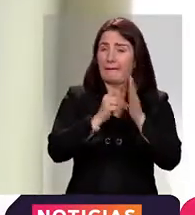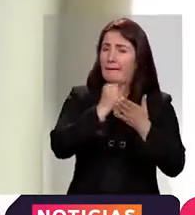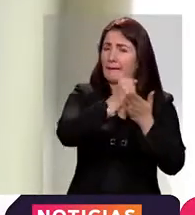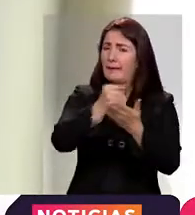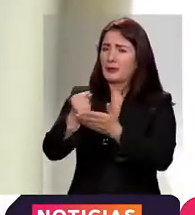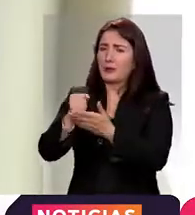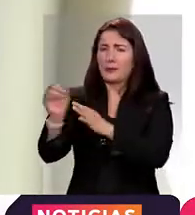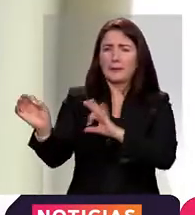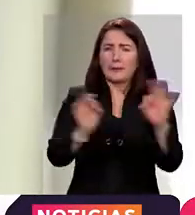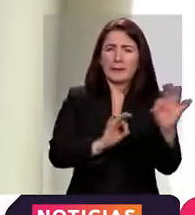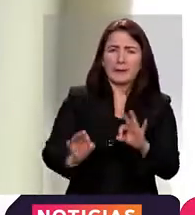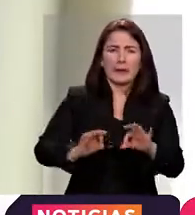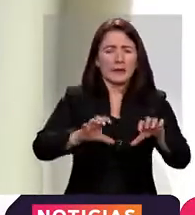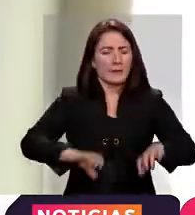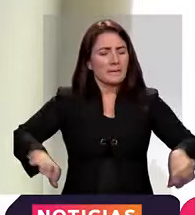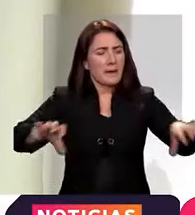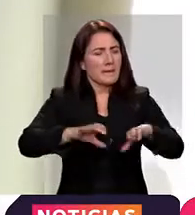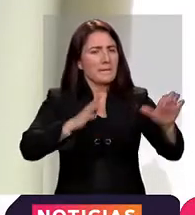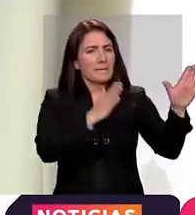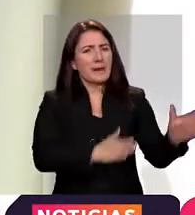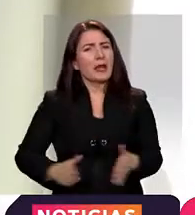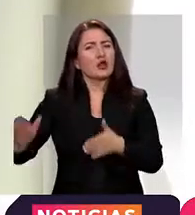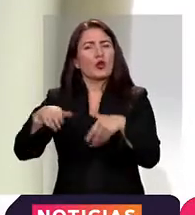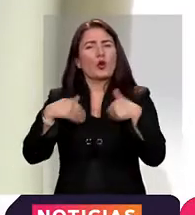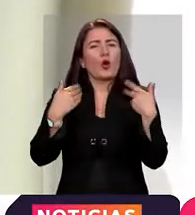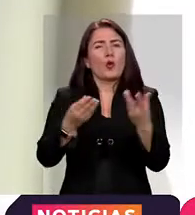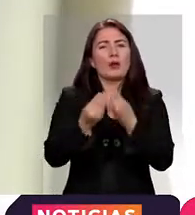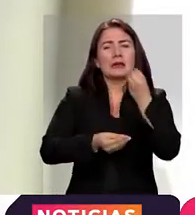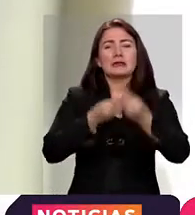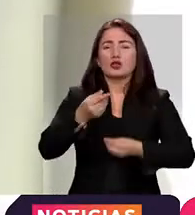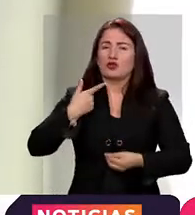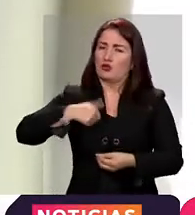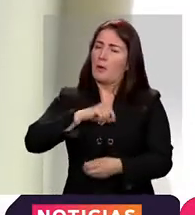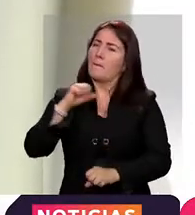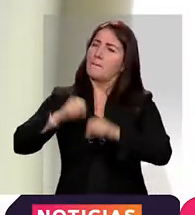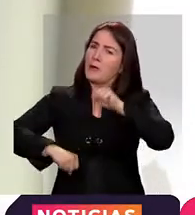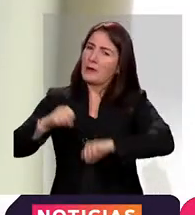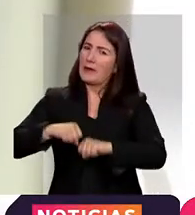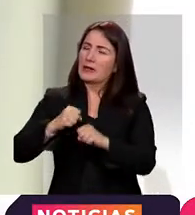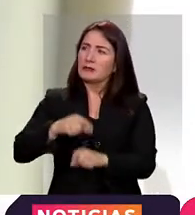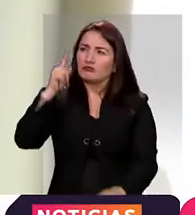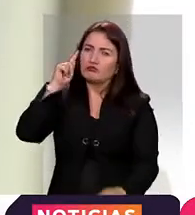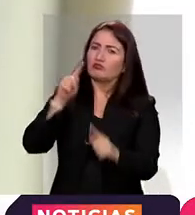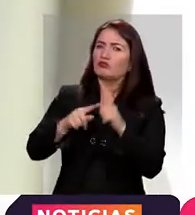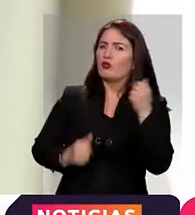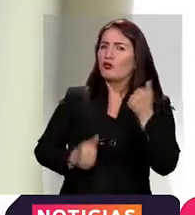DEPARTAMENTO SIGNIFICARáN LOS